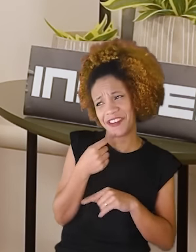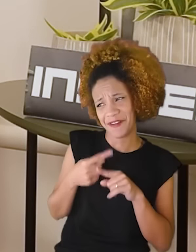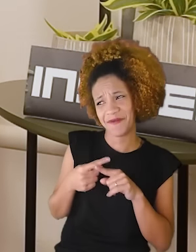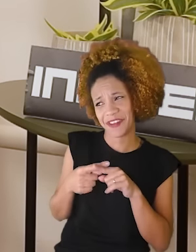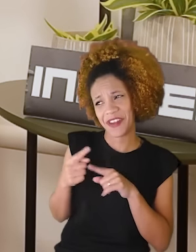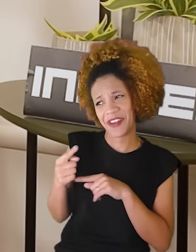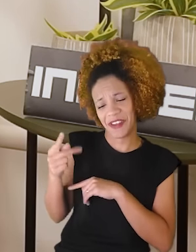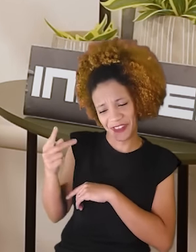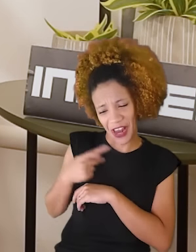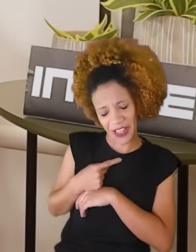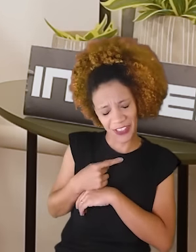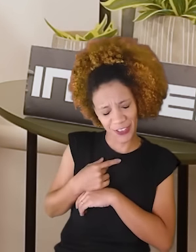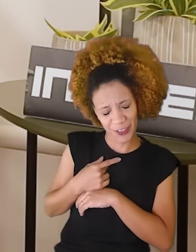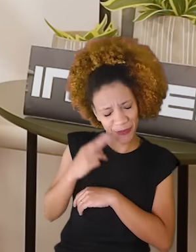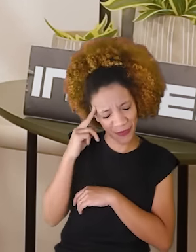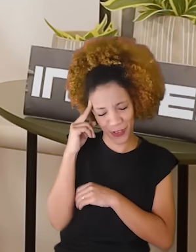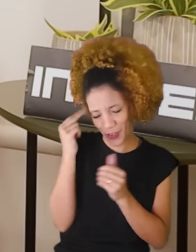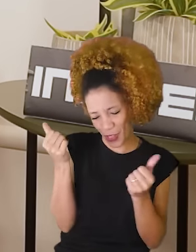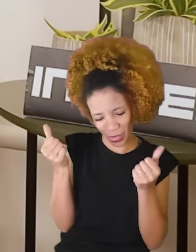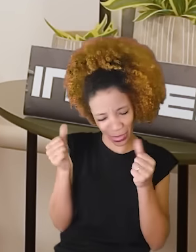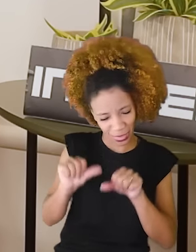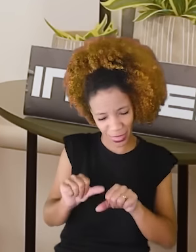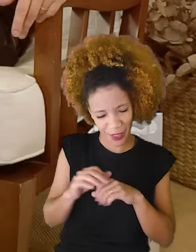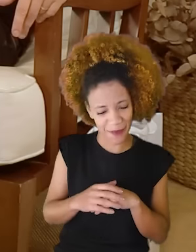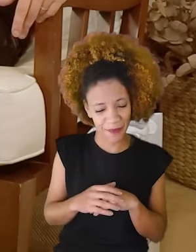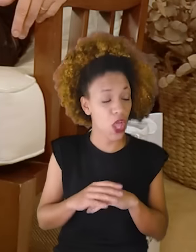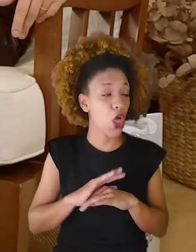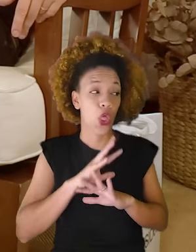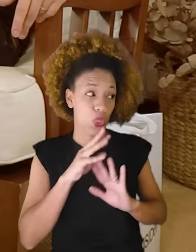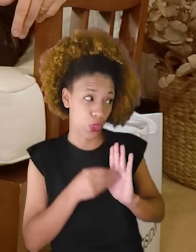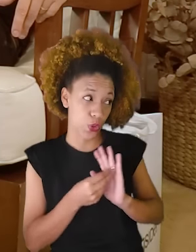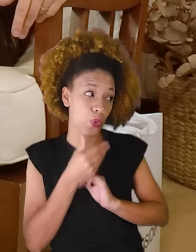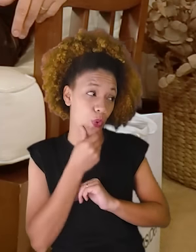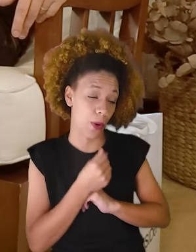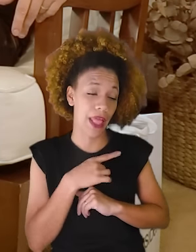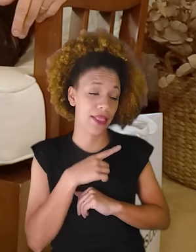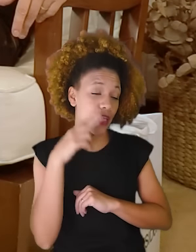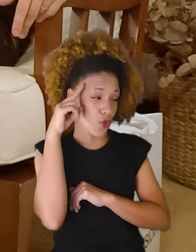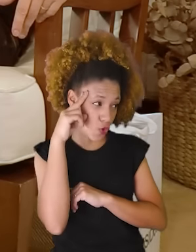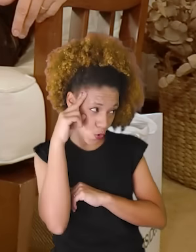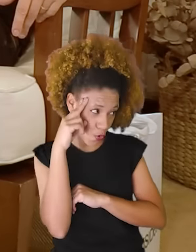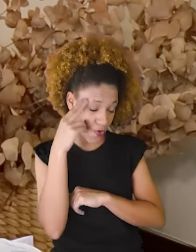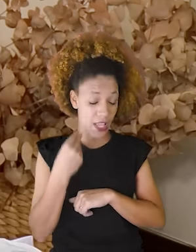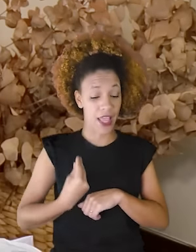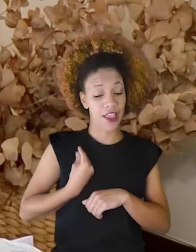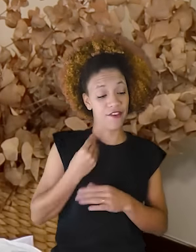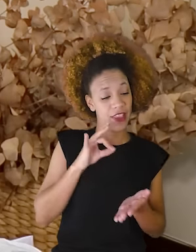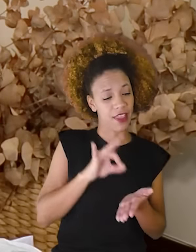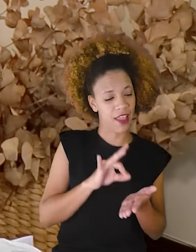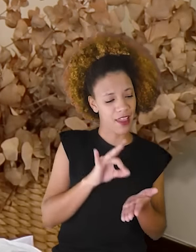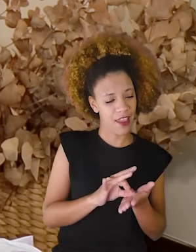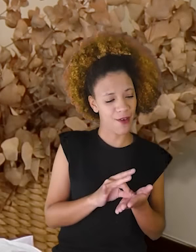que você vai acabar com meus sonhos todo homem cara tem uns sonhos e a vida real ela bate no